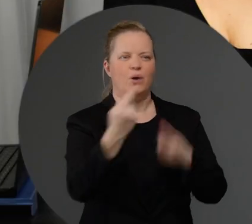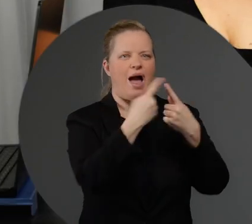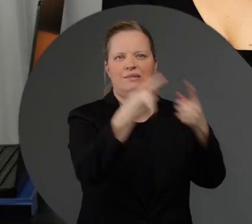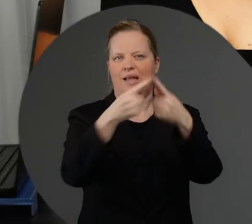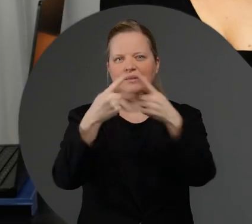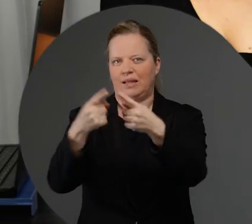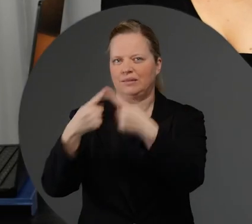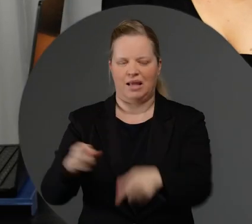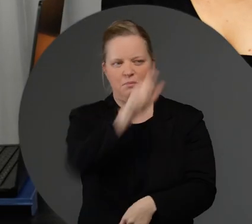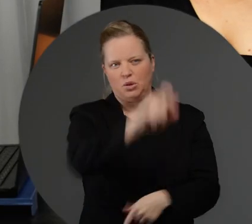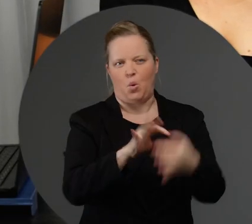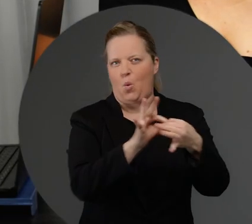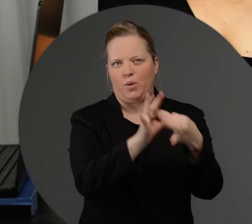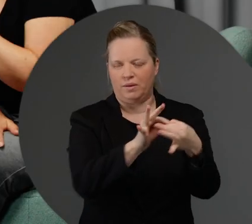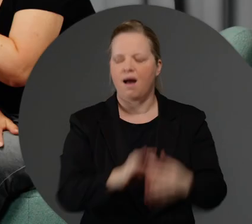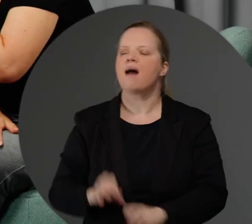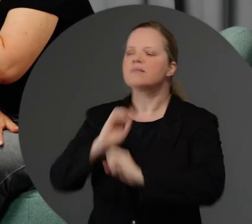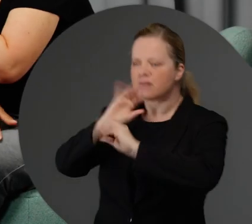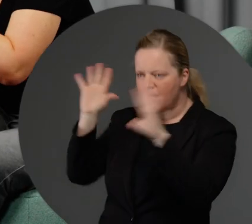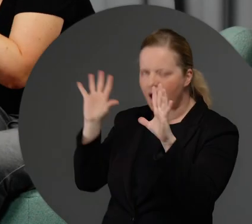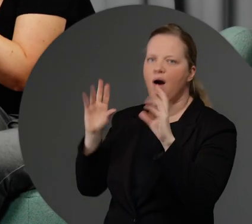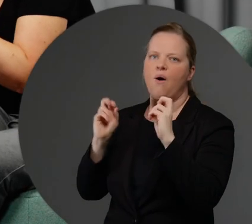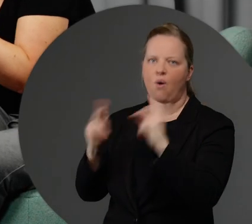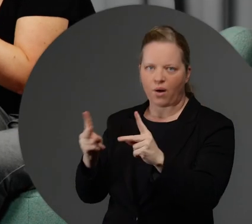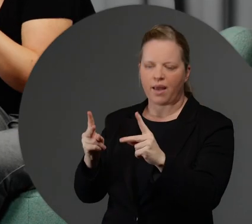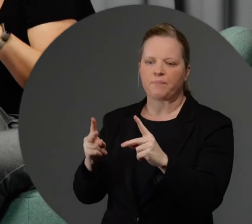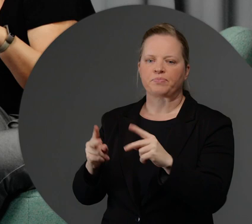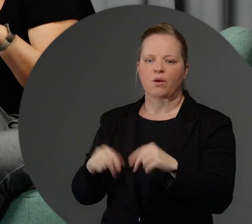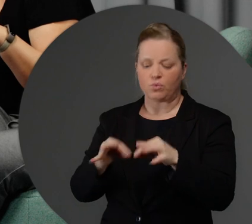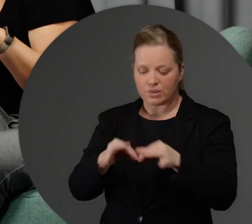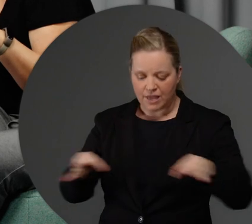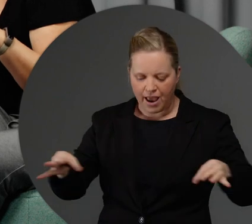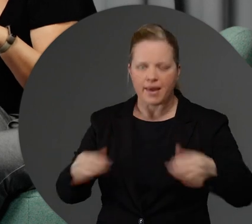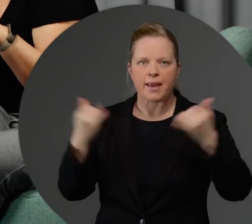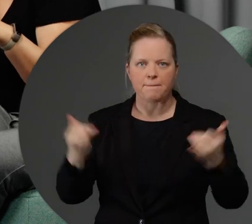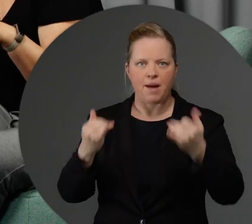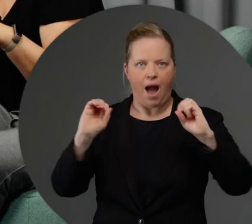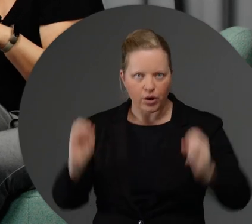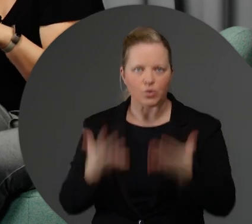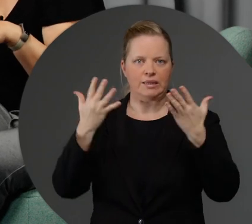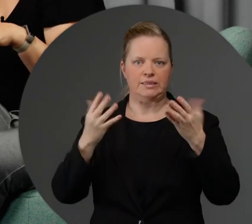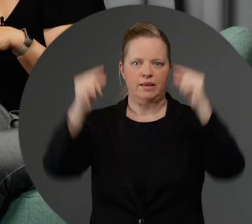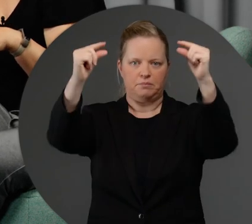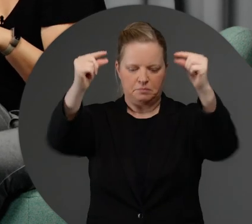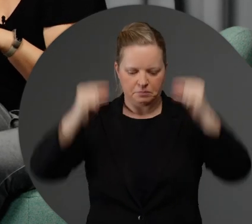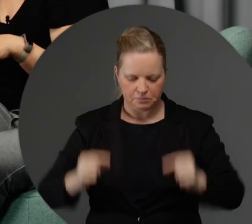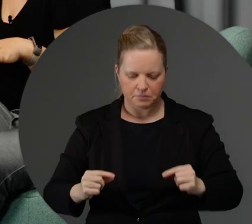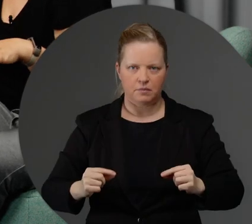Alles klar. Und das heißt, die Zeile wird immer als ganzer aktualisiert oder wird das nach und nach aktualisiert, was da steht?